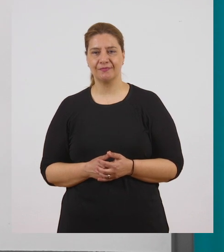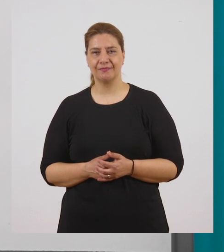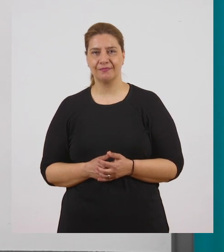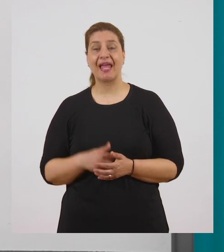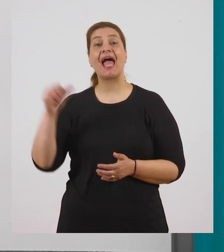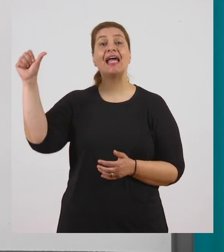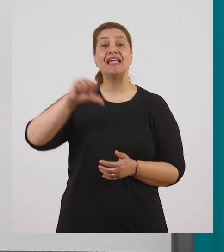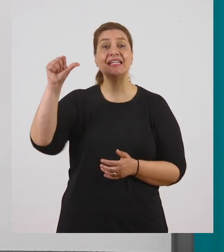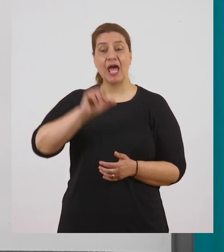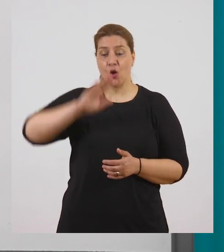νεροτσουλήθρα,